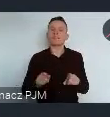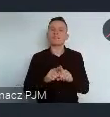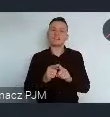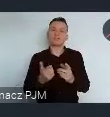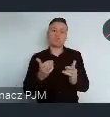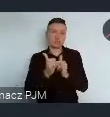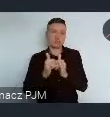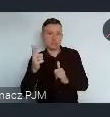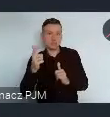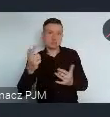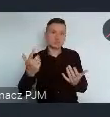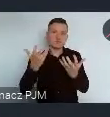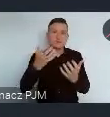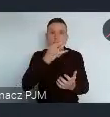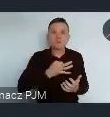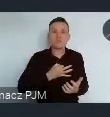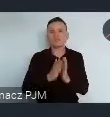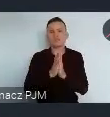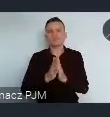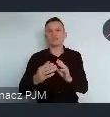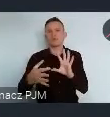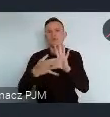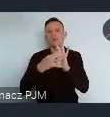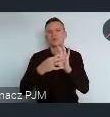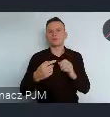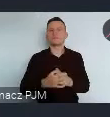Na ostatnim slajdzie znajdziecie moje dane kontaktowe.